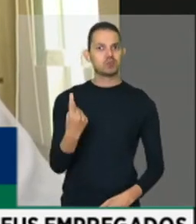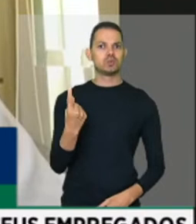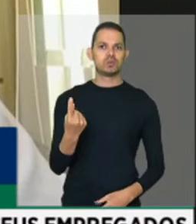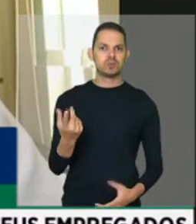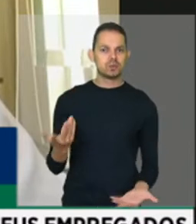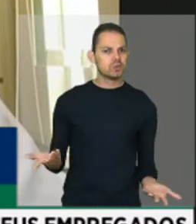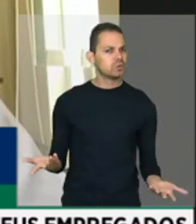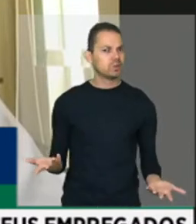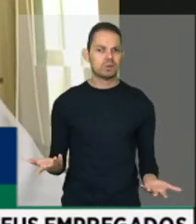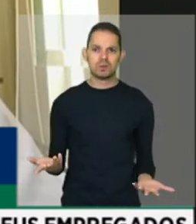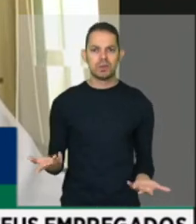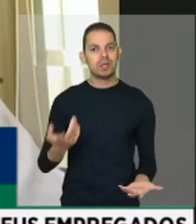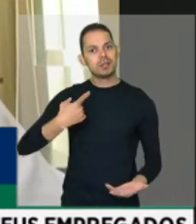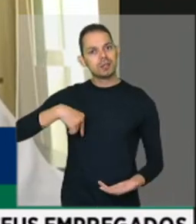IMUNIZAÇÃO. É UM ABSURDO. NÓS ACOMPANHAMOS NO BRASIL